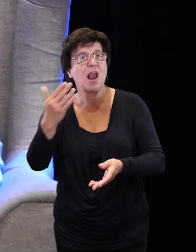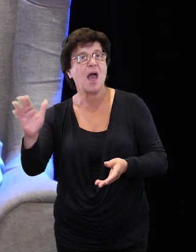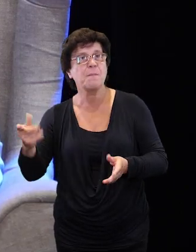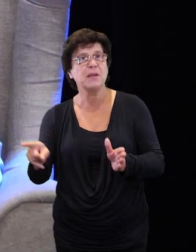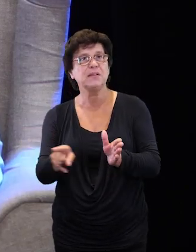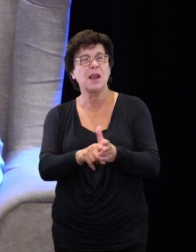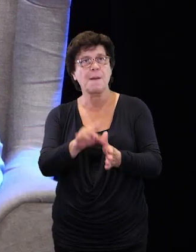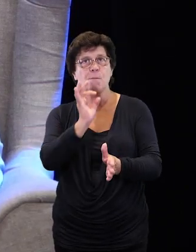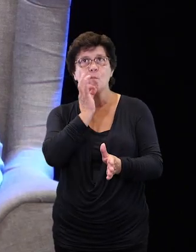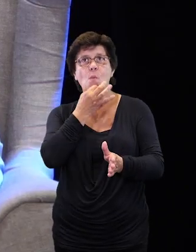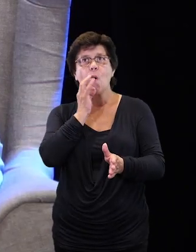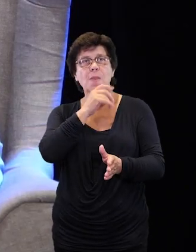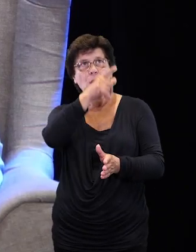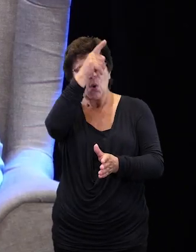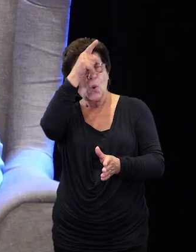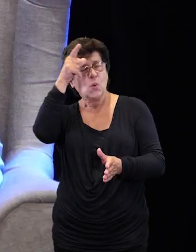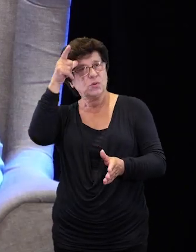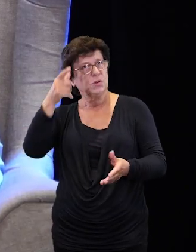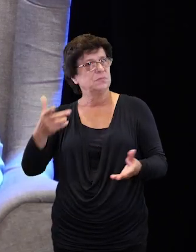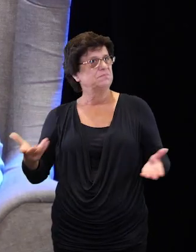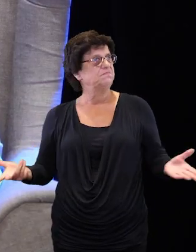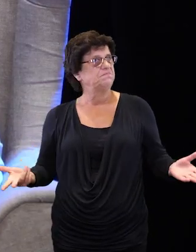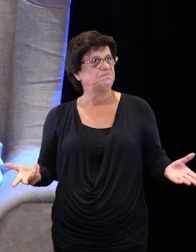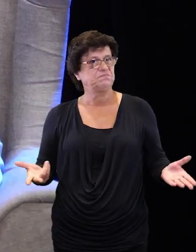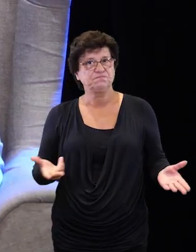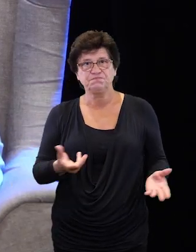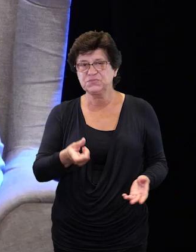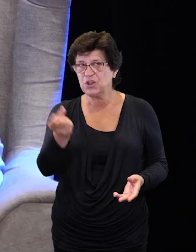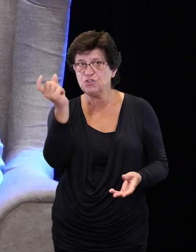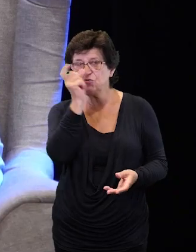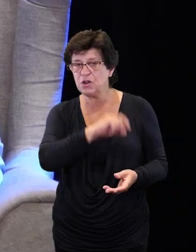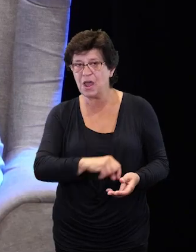I nie ponoszą żadnych konsekwencji. I potem okazuje się nie wiadomo skąd,